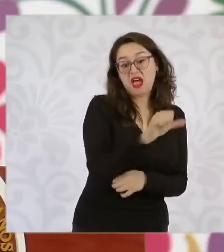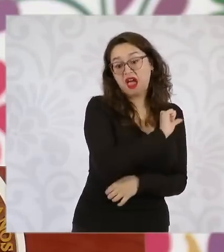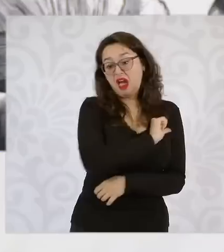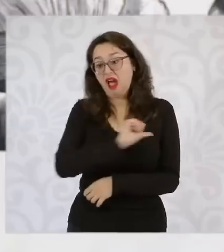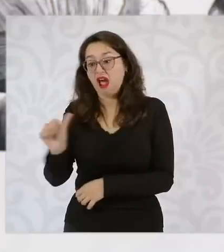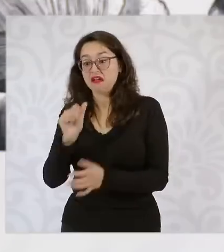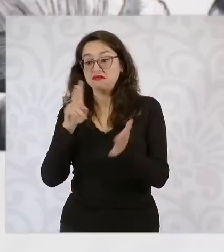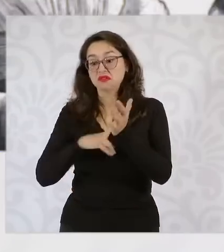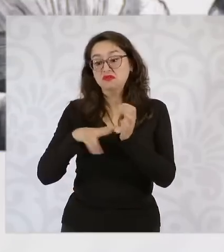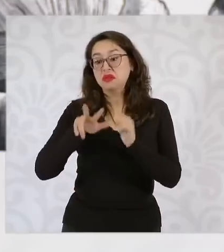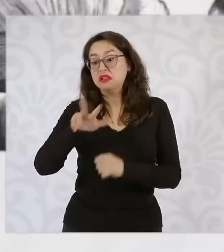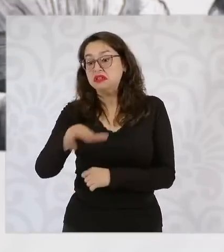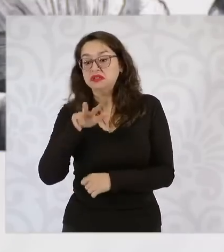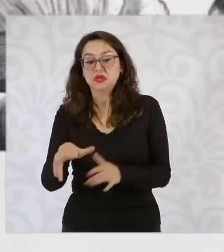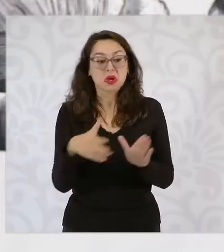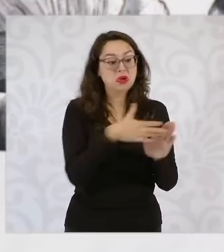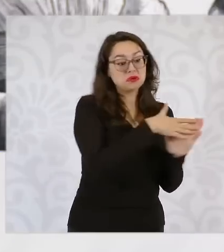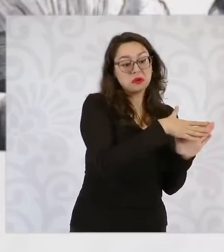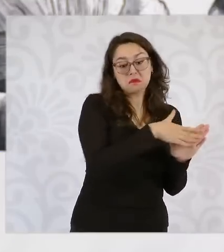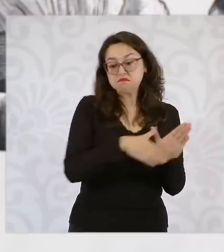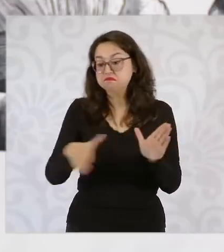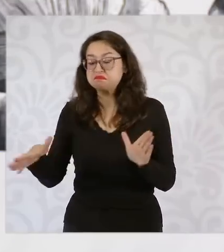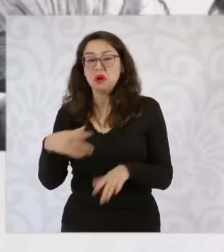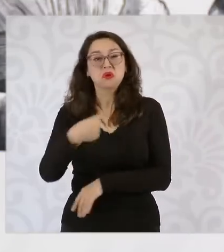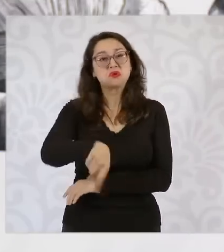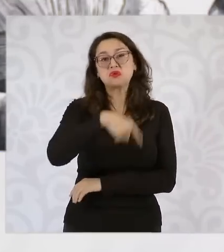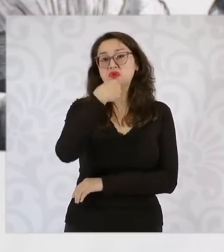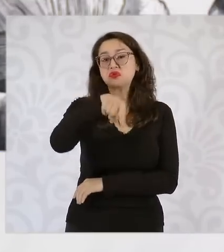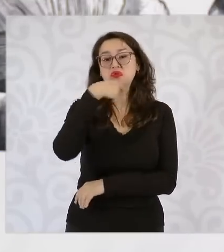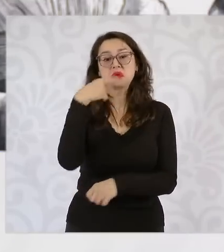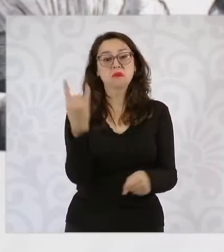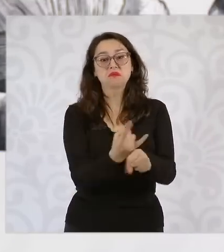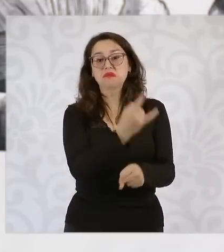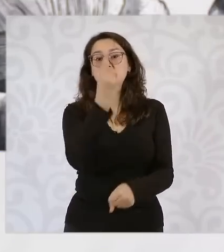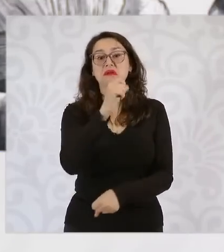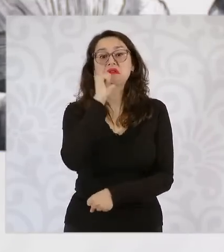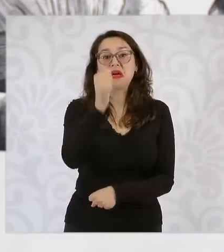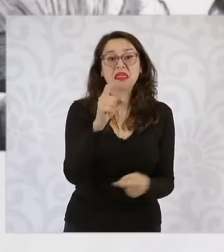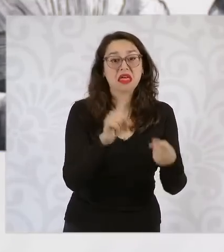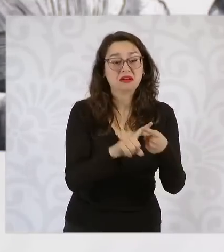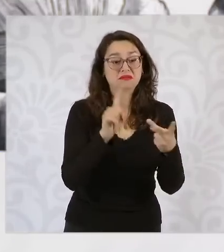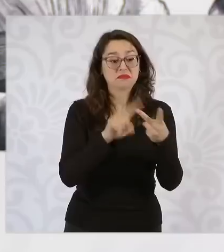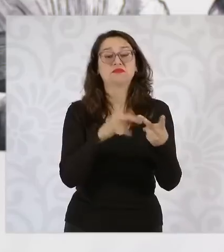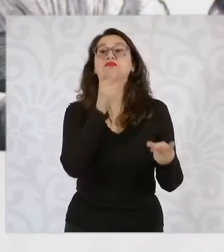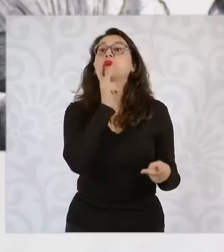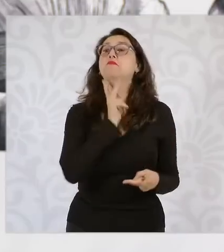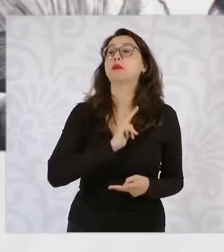ya no se iba a endeudar Pemex lo endeudaron a más del doble decían que iba a aumentar la producción